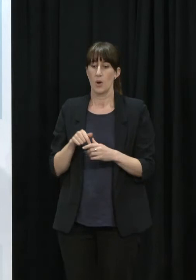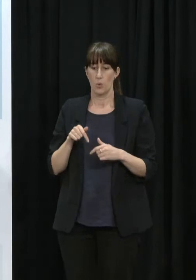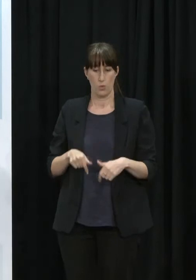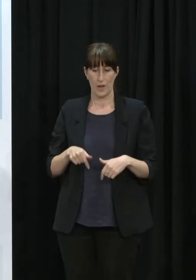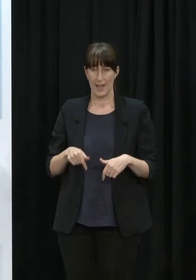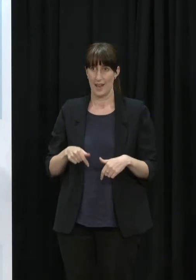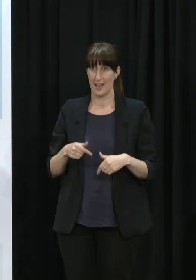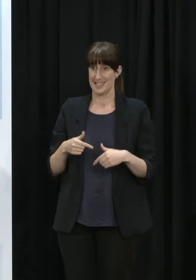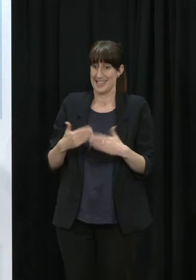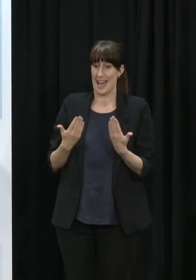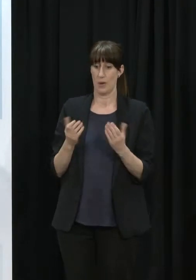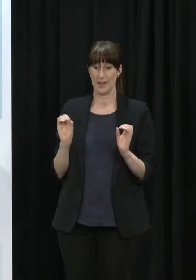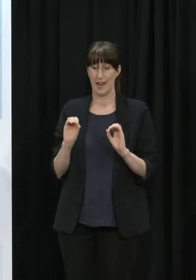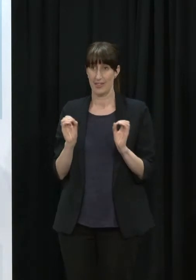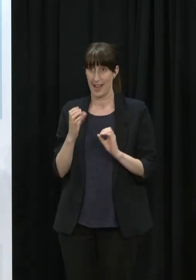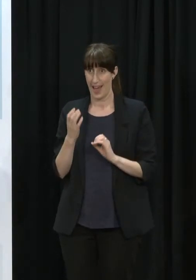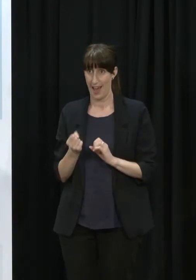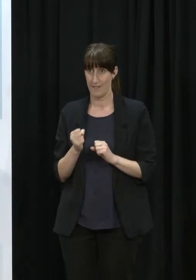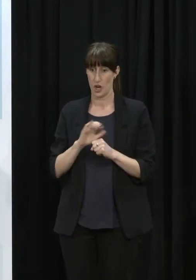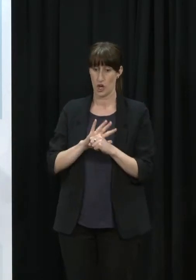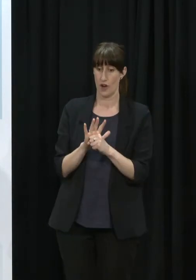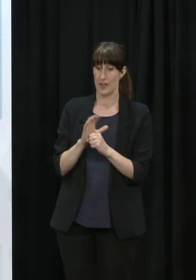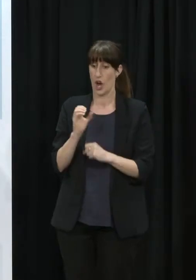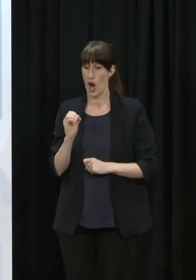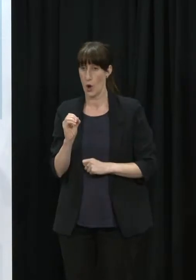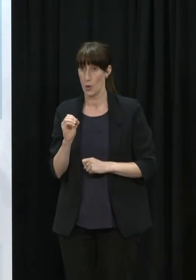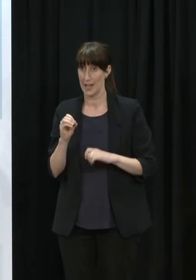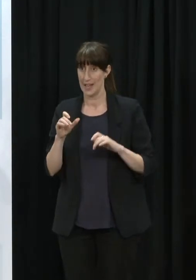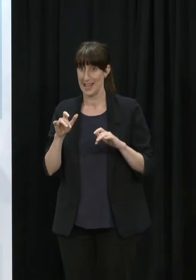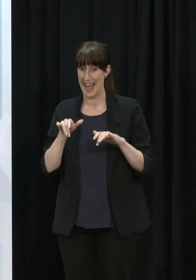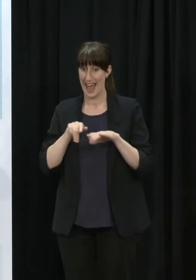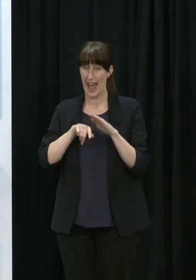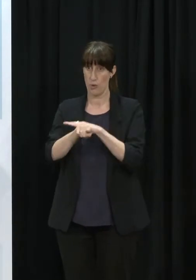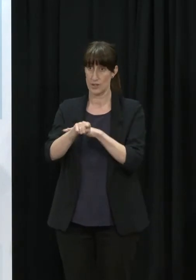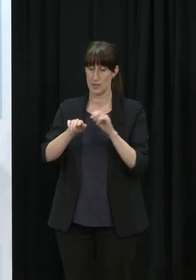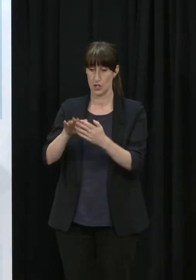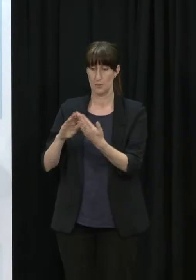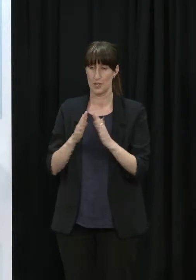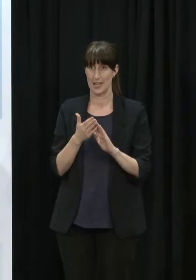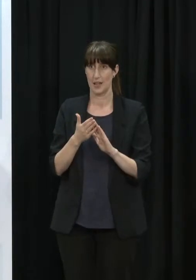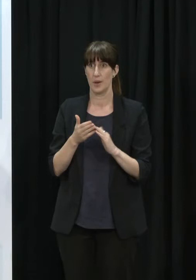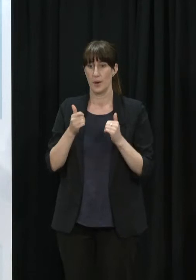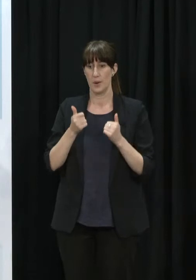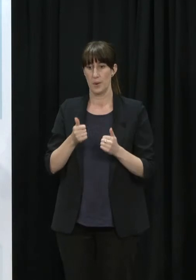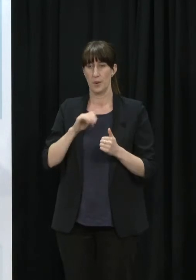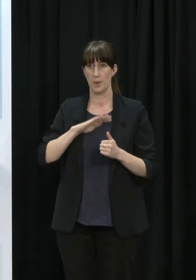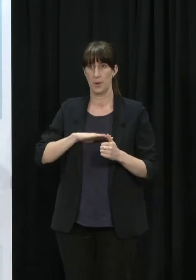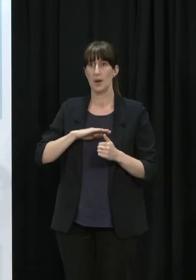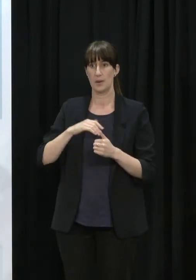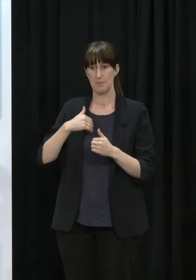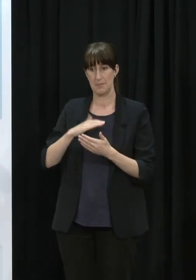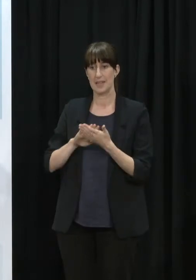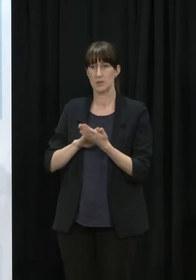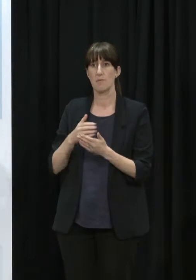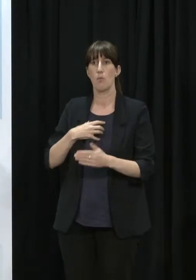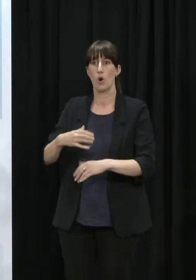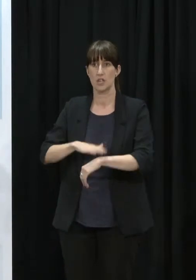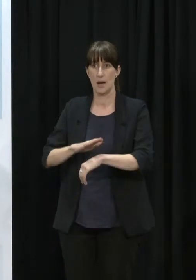matauranga o te ao huri noa i te omicron a kei te haere tonu ki te tipu i ia ra kia kore ai